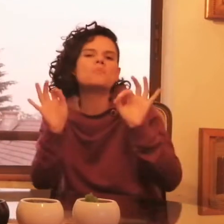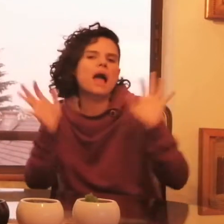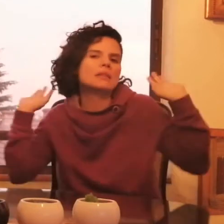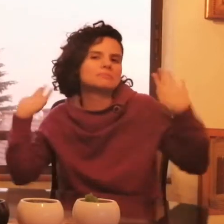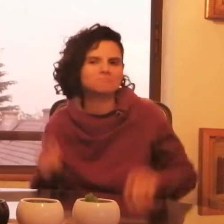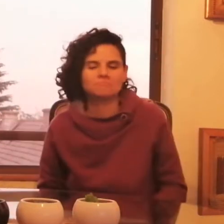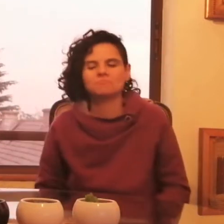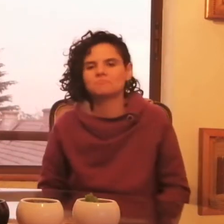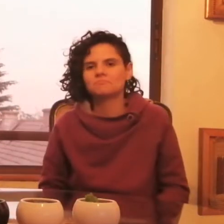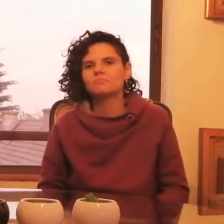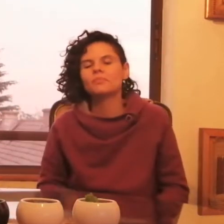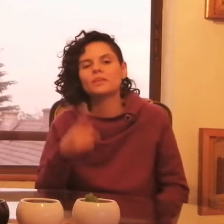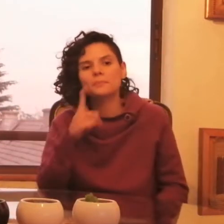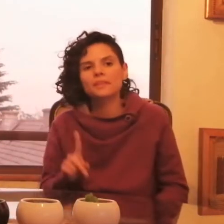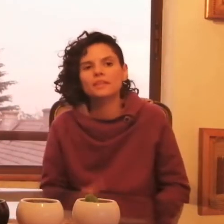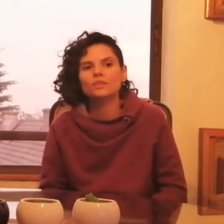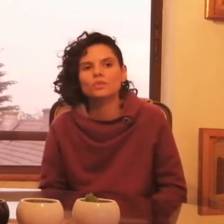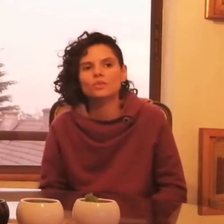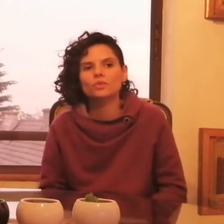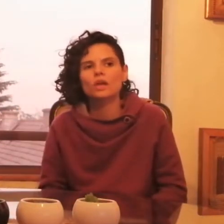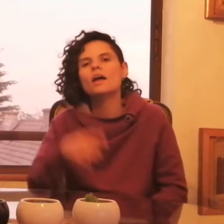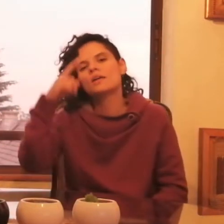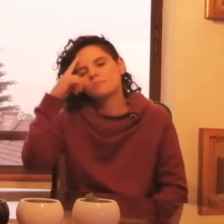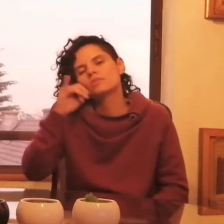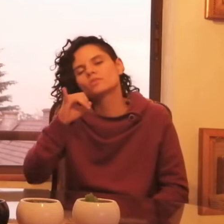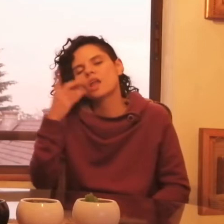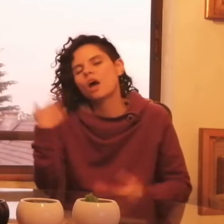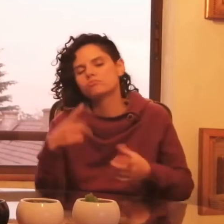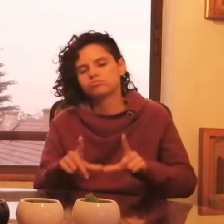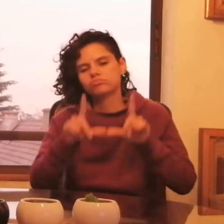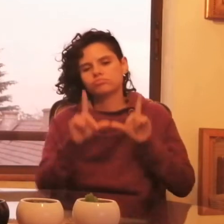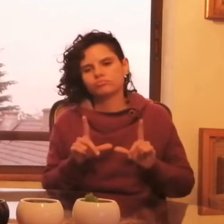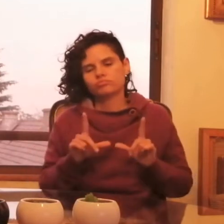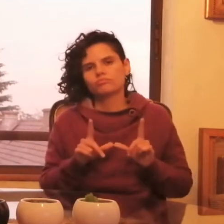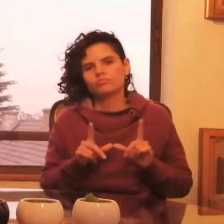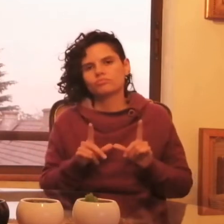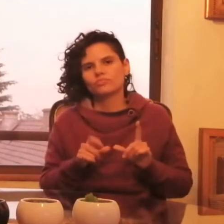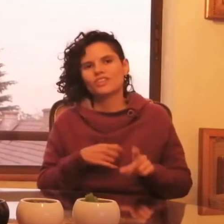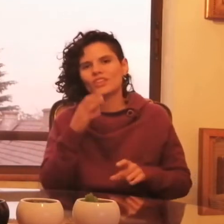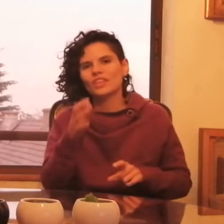pero de ahí cuando salí dije voy a vamos a hacer con Rolando con el Rolo